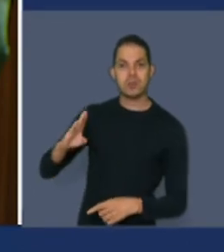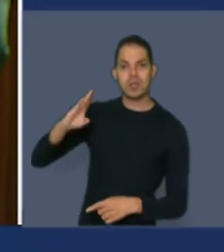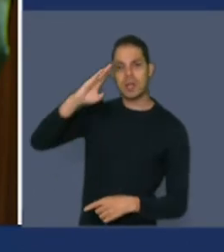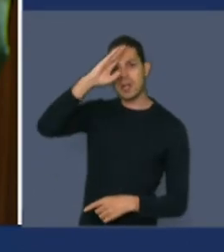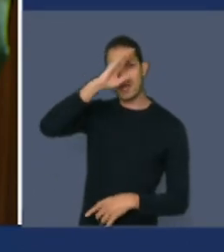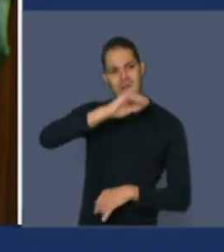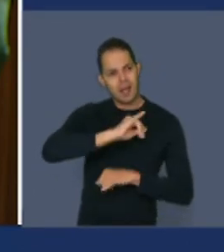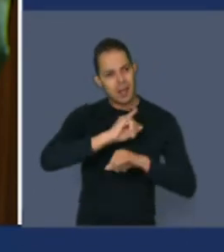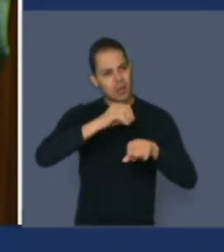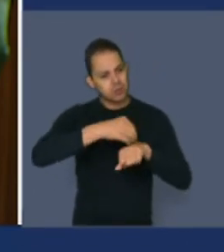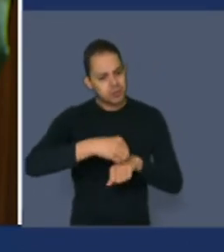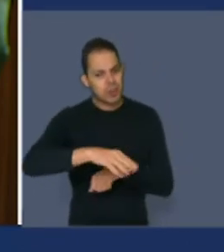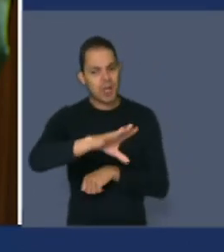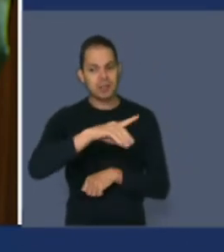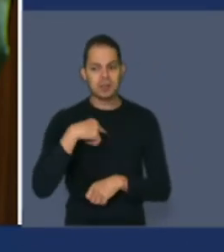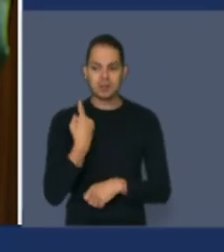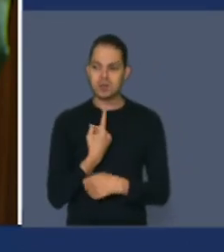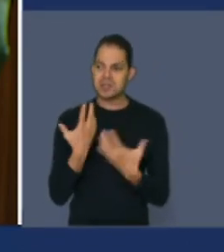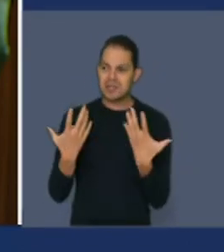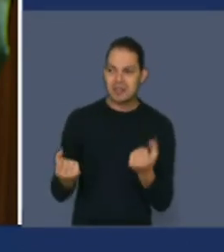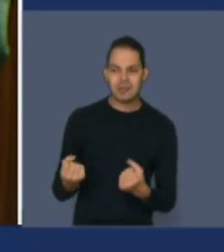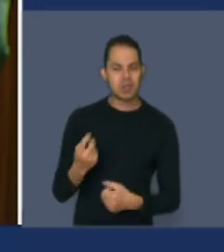LEVAR A CIDADANIA E A CONSCIÊNCIA PARA AS PESSOAS.